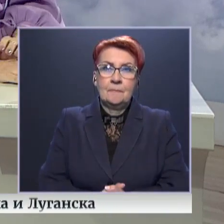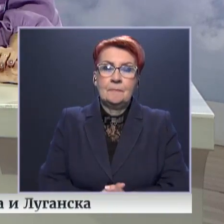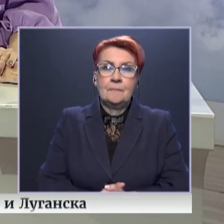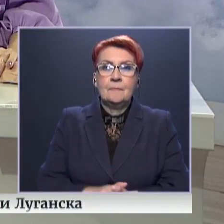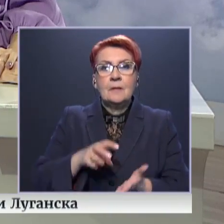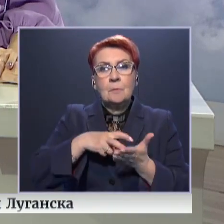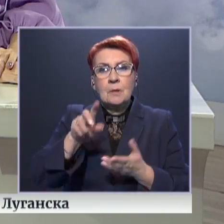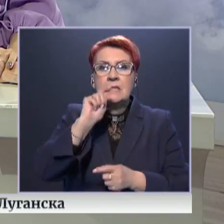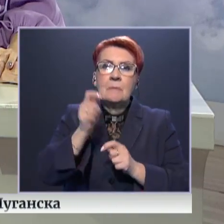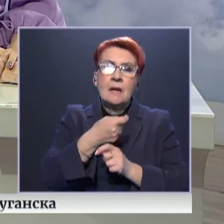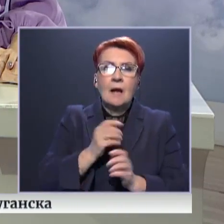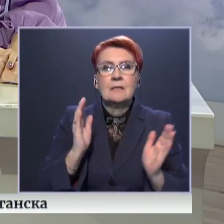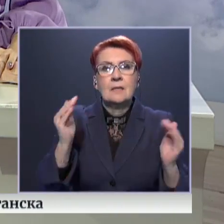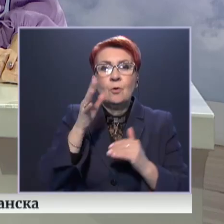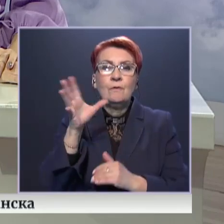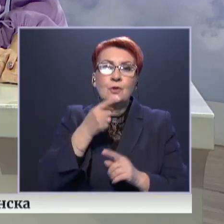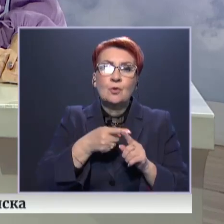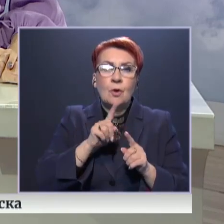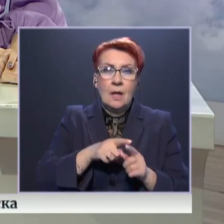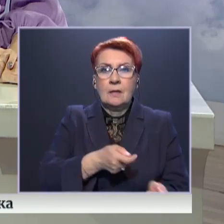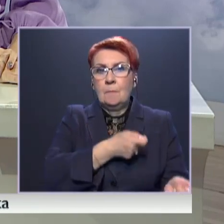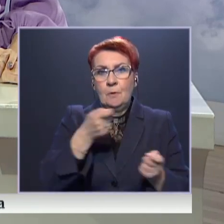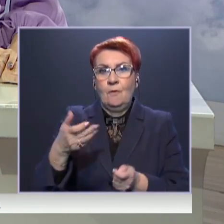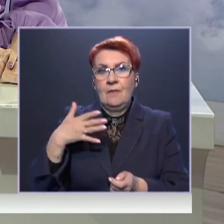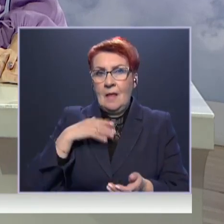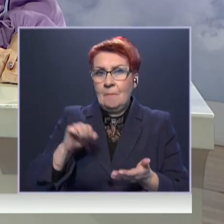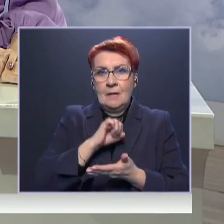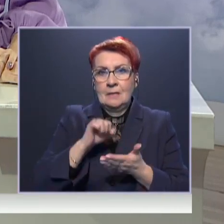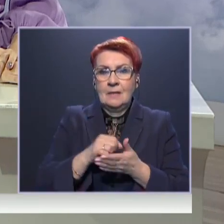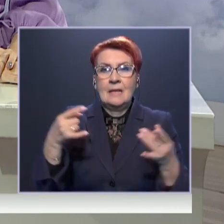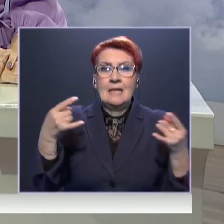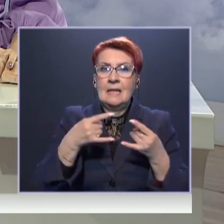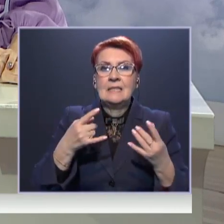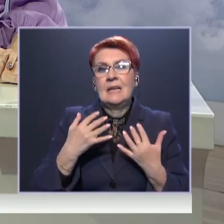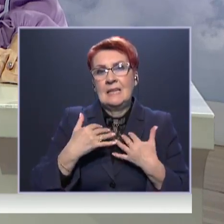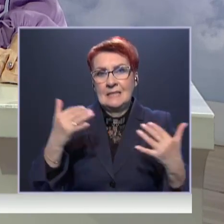лекарства иконы все это привозит к нам в редакцию телезрителей Спаса для передачи в зону специальной